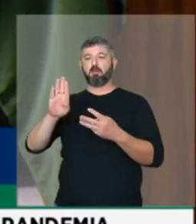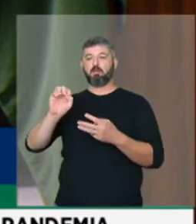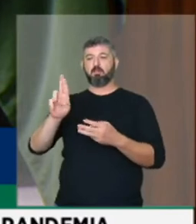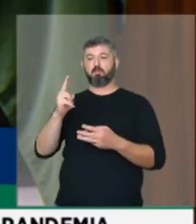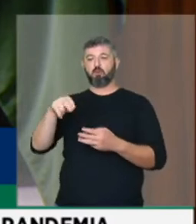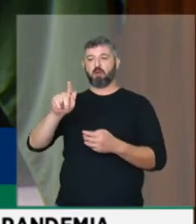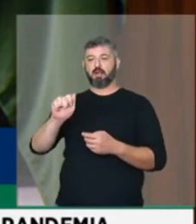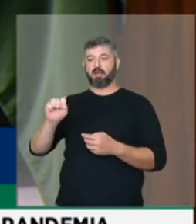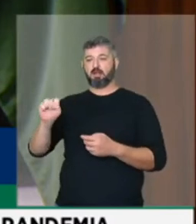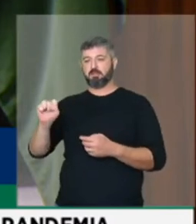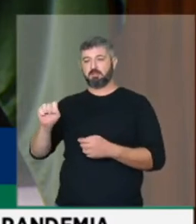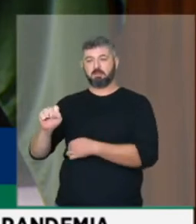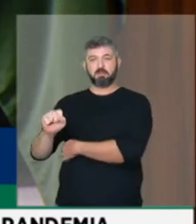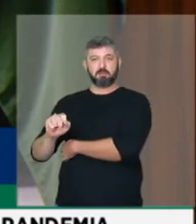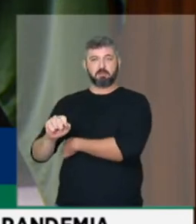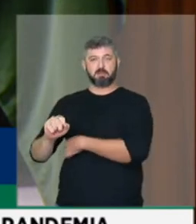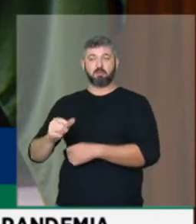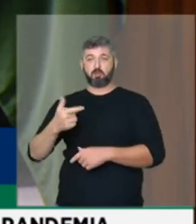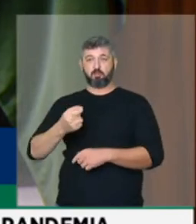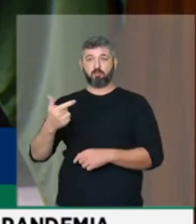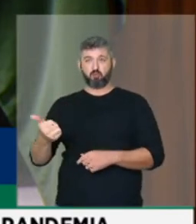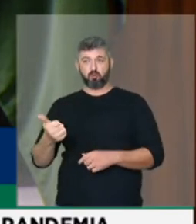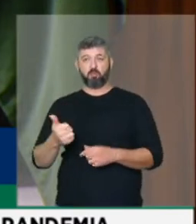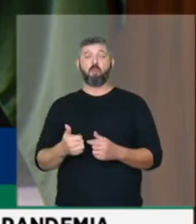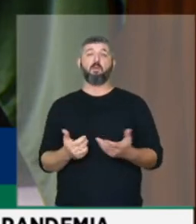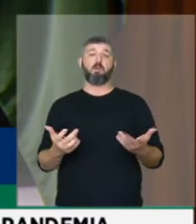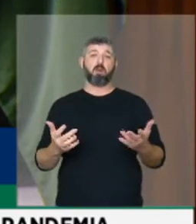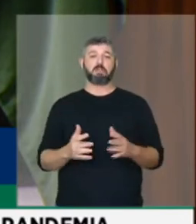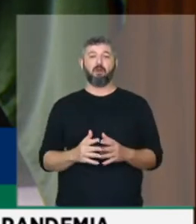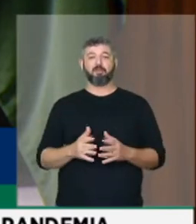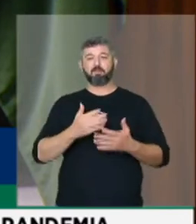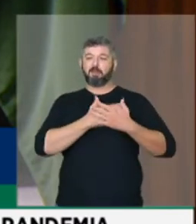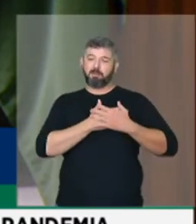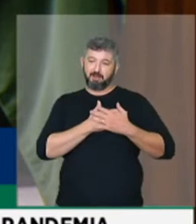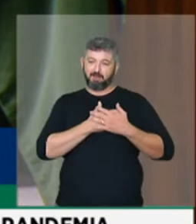BOHN GASS, QUE É O LÍDER EM 2021. MINHA QUERIDA JOÊNIA, LÍDER DA REDE, ESSA